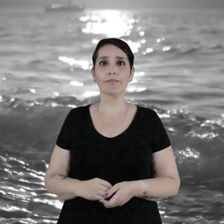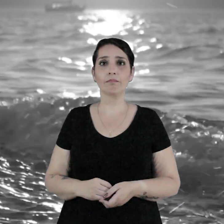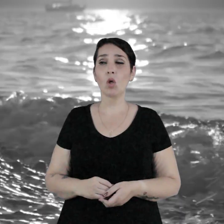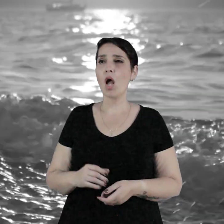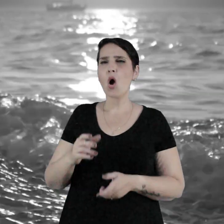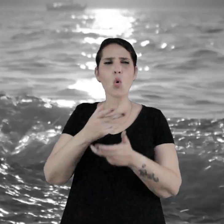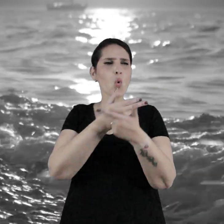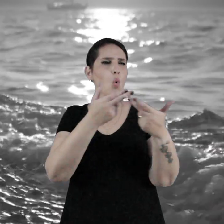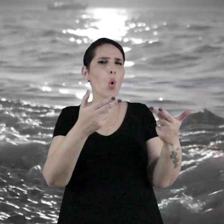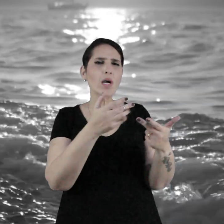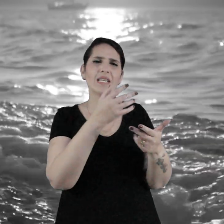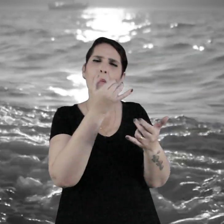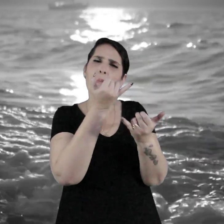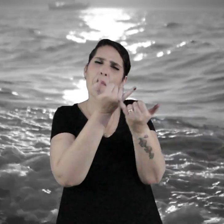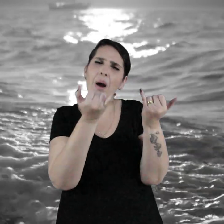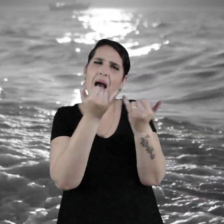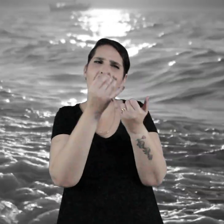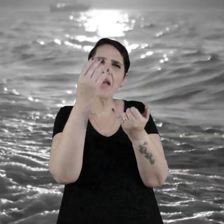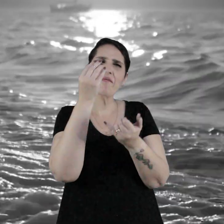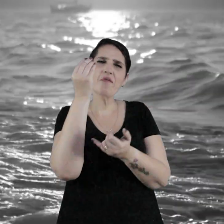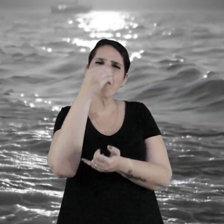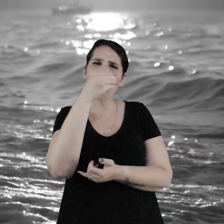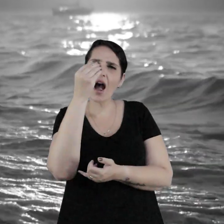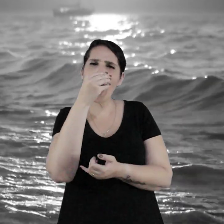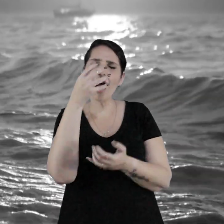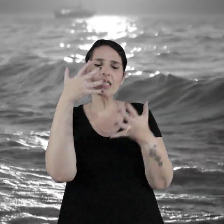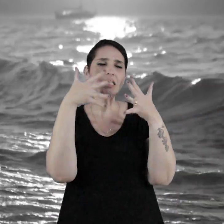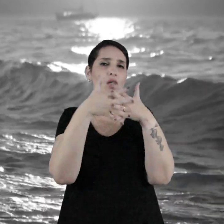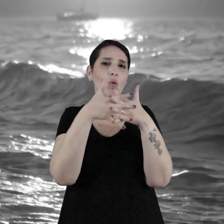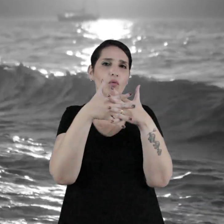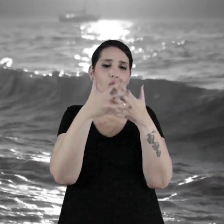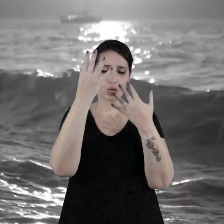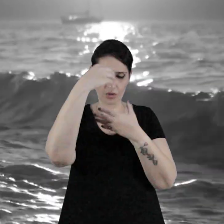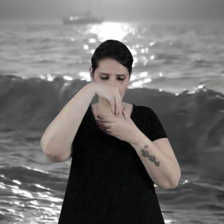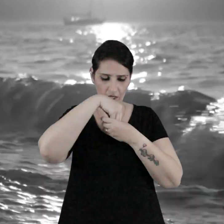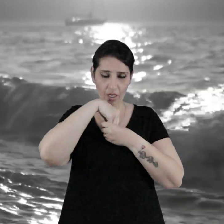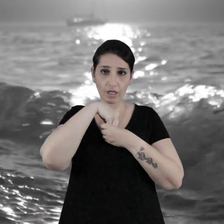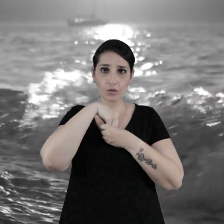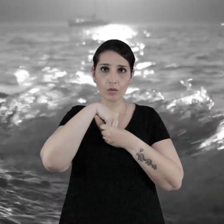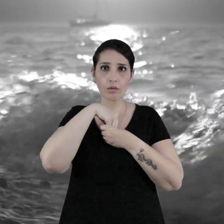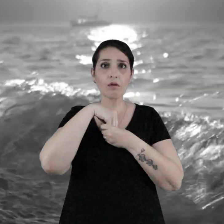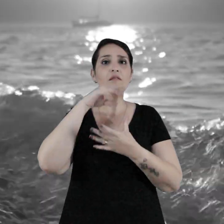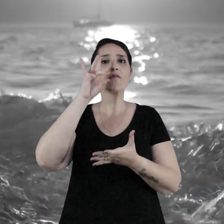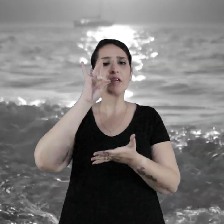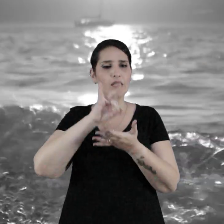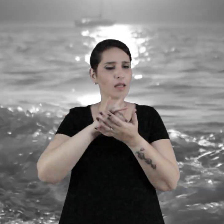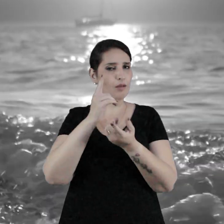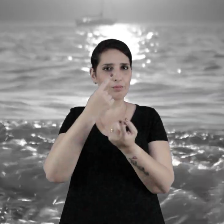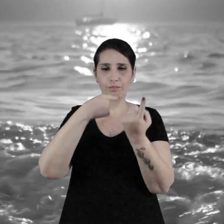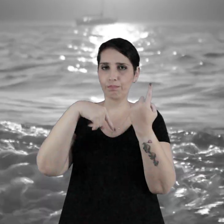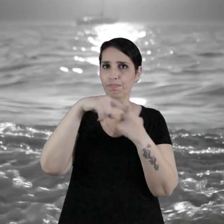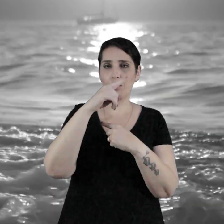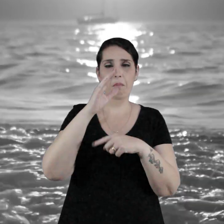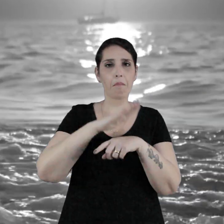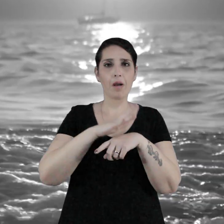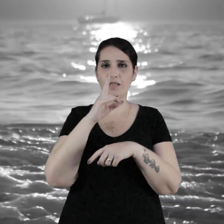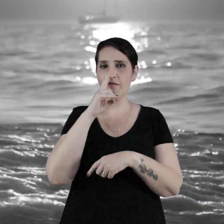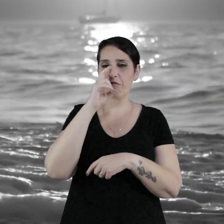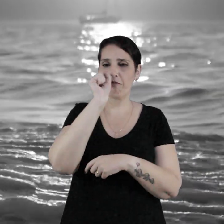Aquilo que parece mais frágil e confuso em você é o mais forte e determinado.